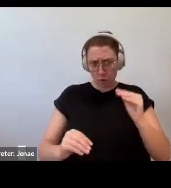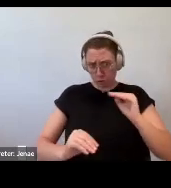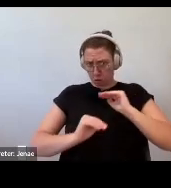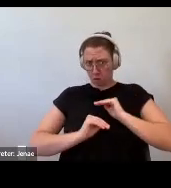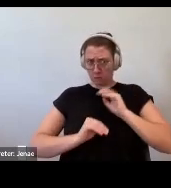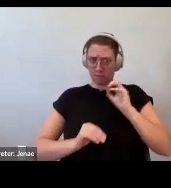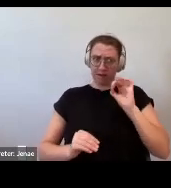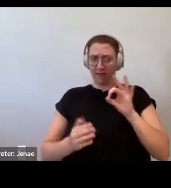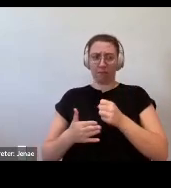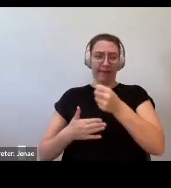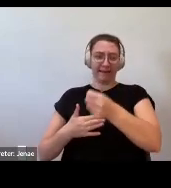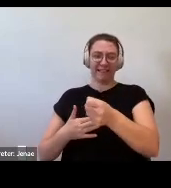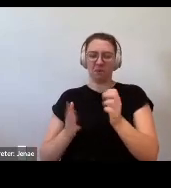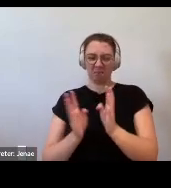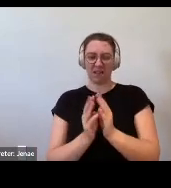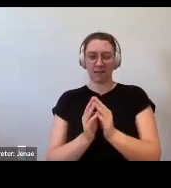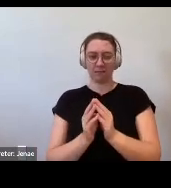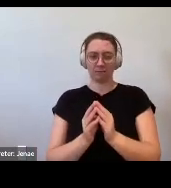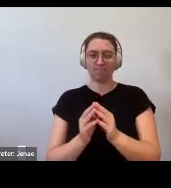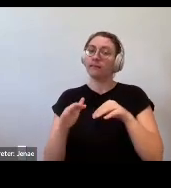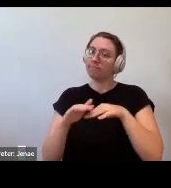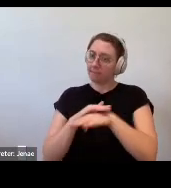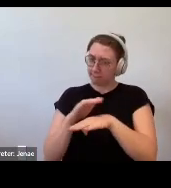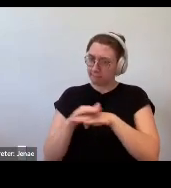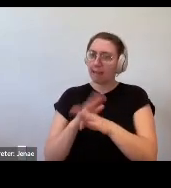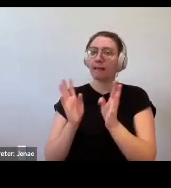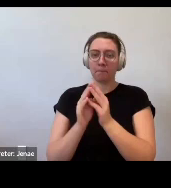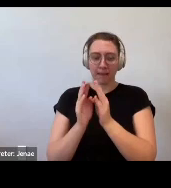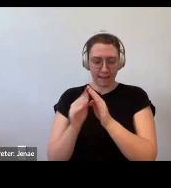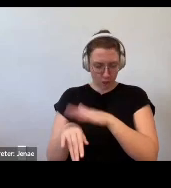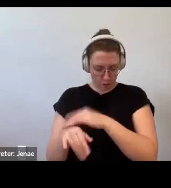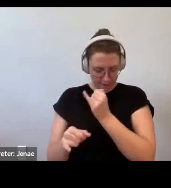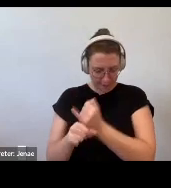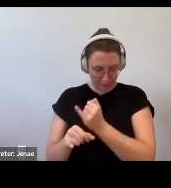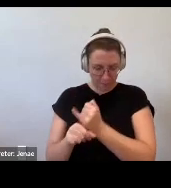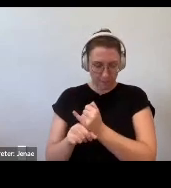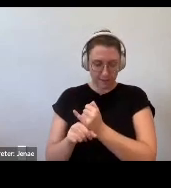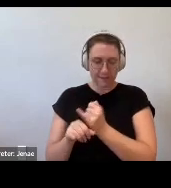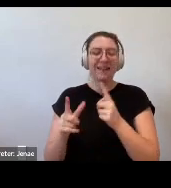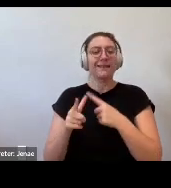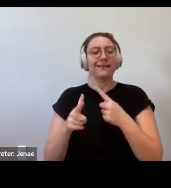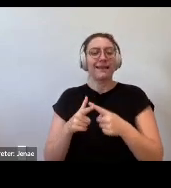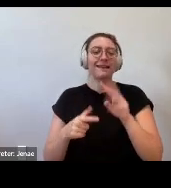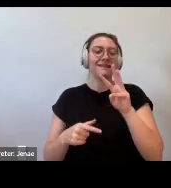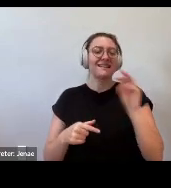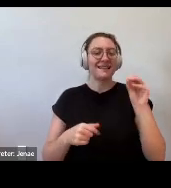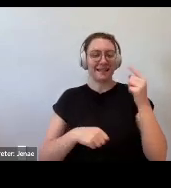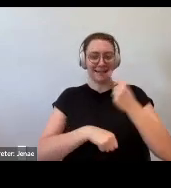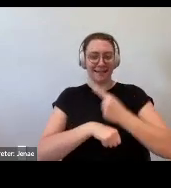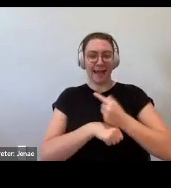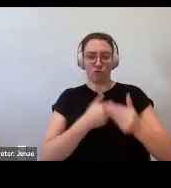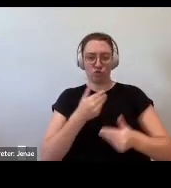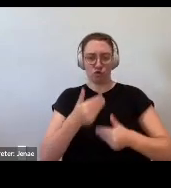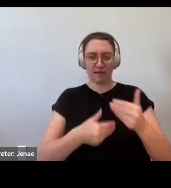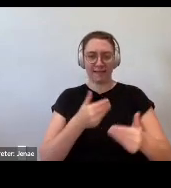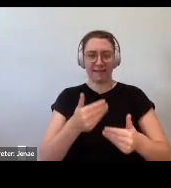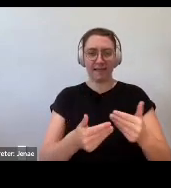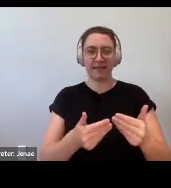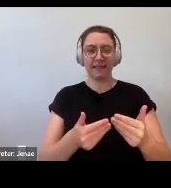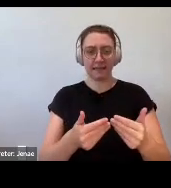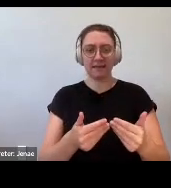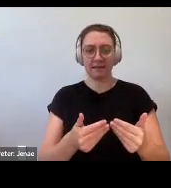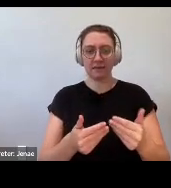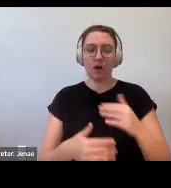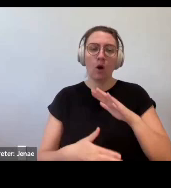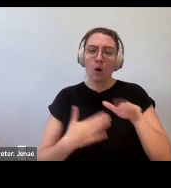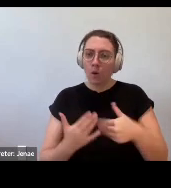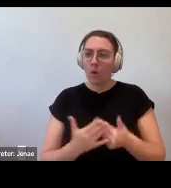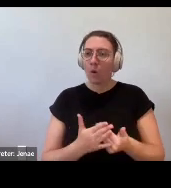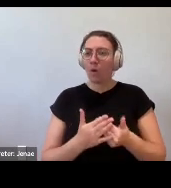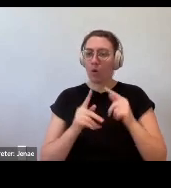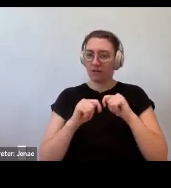Se realiza una reunión de admisión en nuestro campus y luego se somete a un proceso de 60 días en el que todos los equipos,